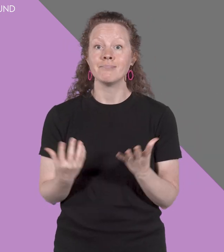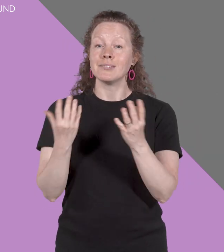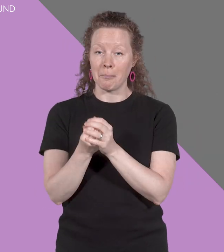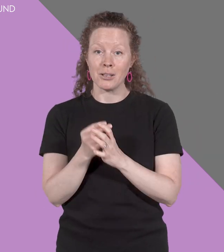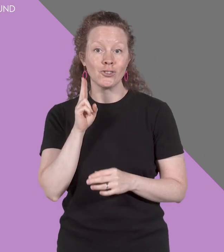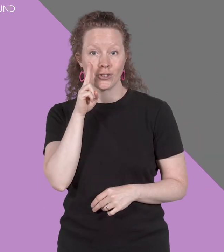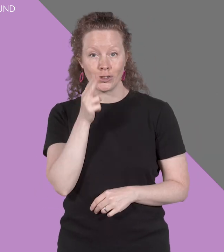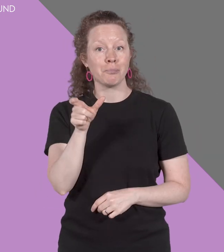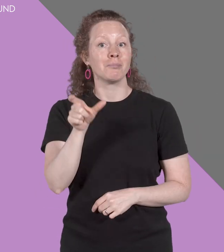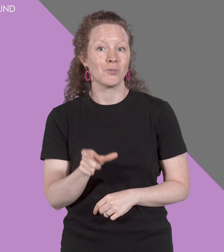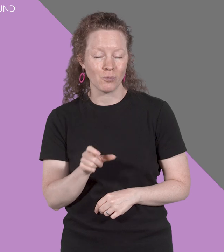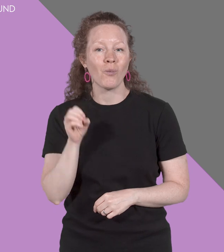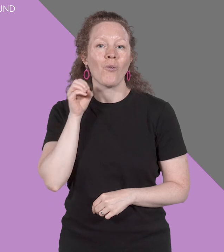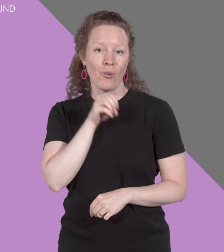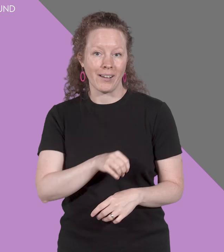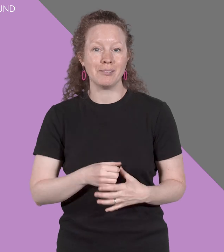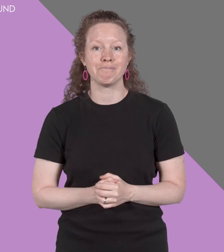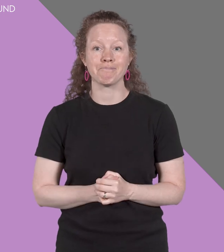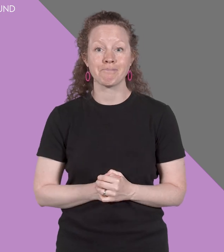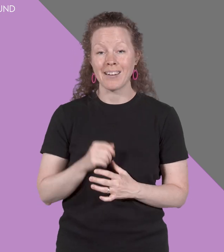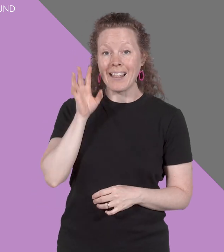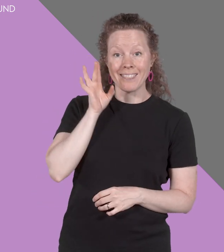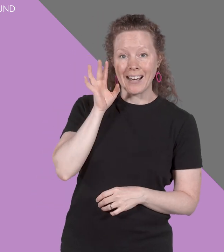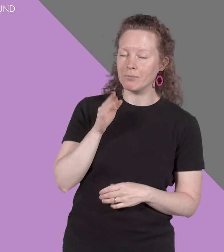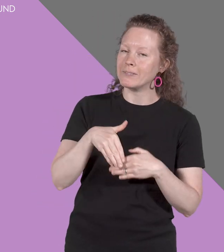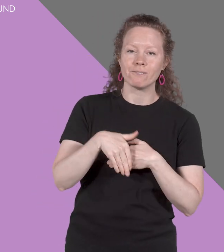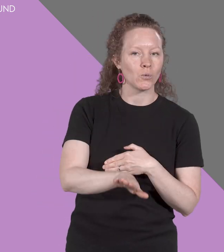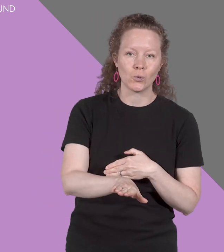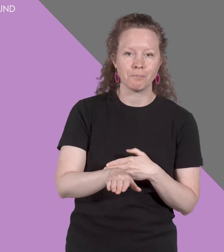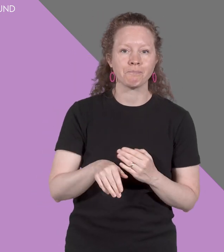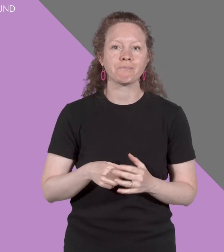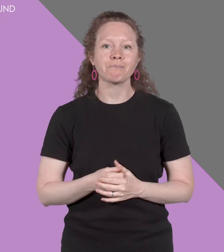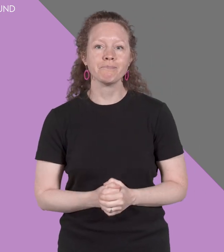och Mari Virtanen som styrelsemedlemmar samt Olli Katainen som ny. Terhi Lappinen fortsätter inte i styrelsen.